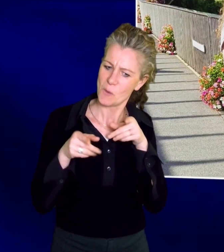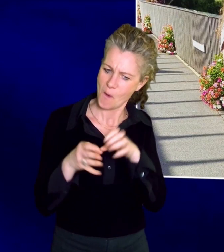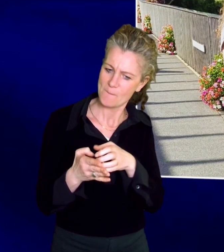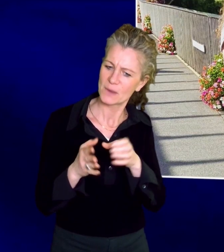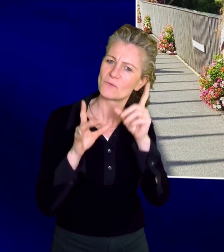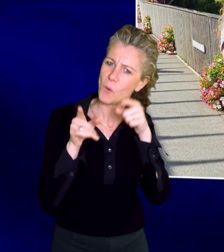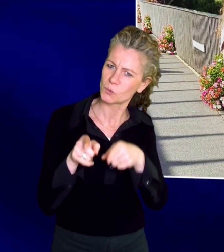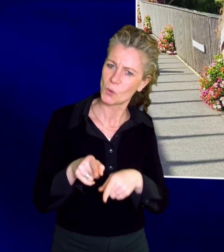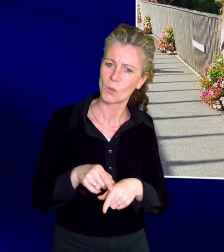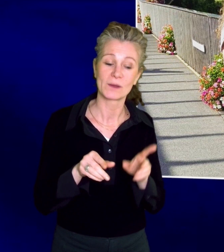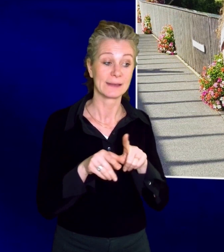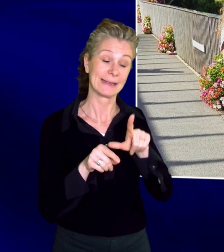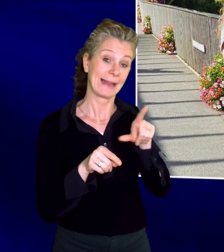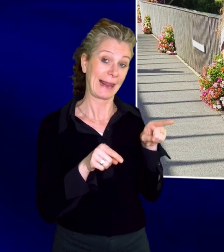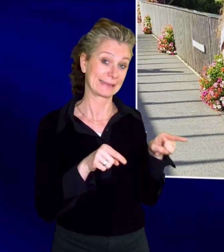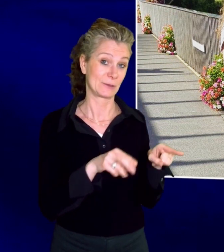Romee is links en midden is Merel.